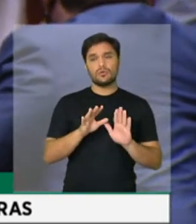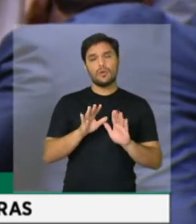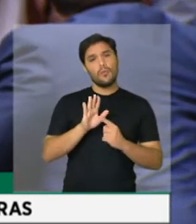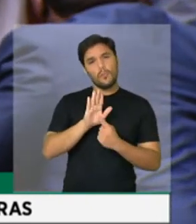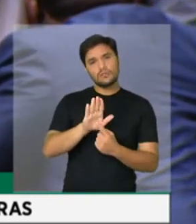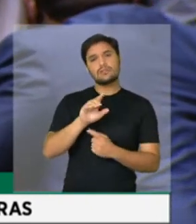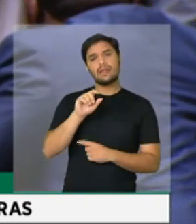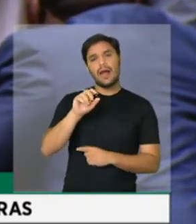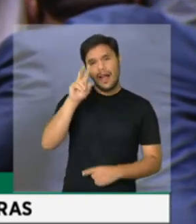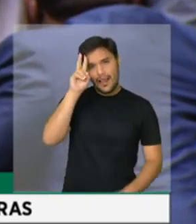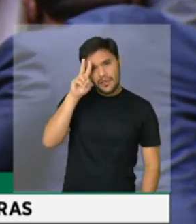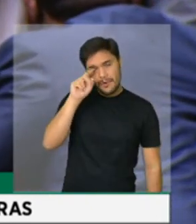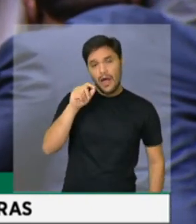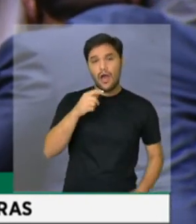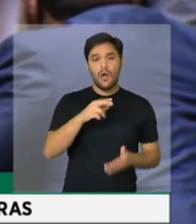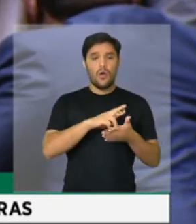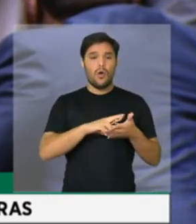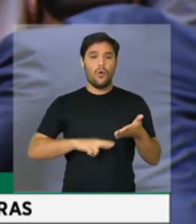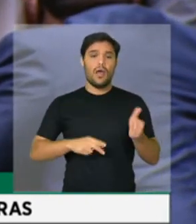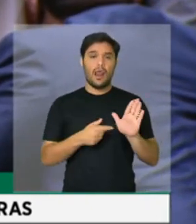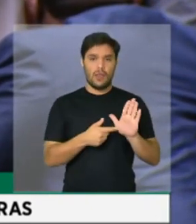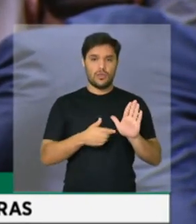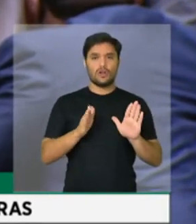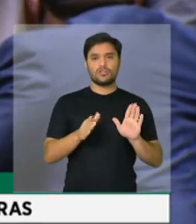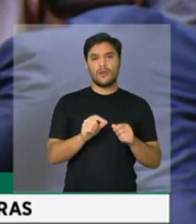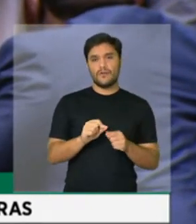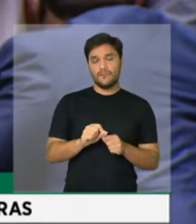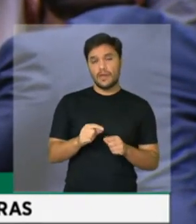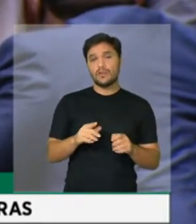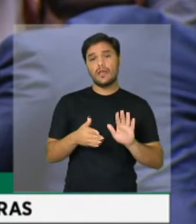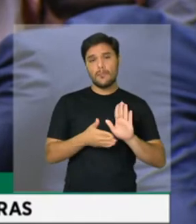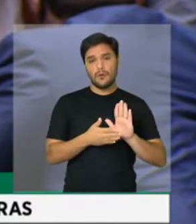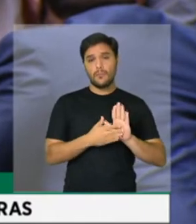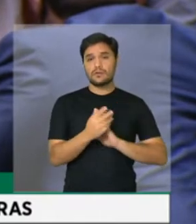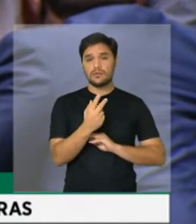[PRESIDENTE]: REPUBLICANOS. DEPUTADO